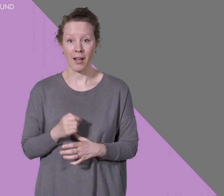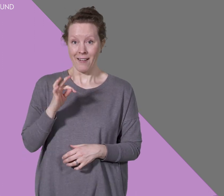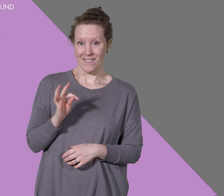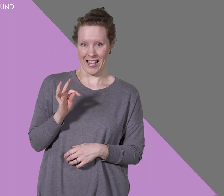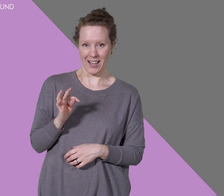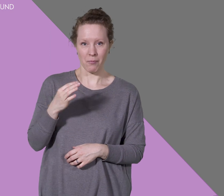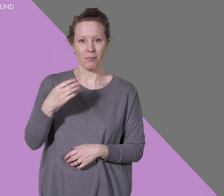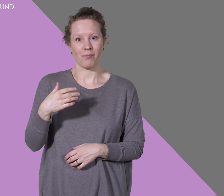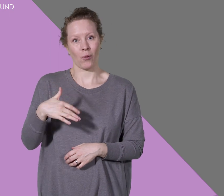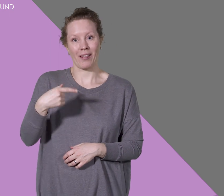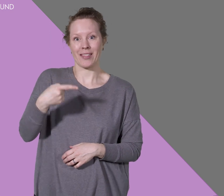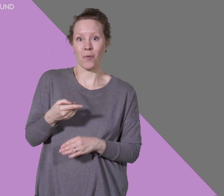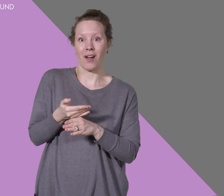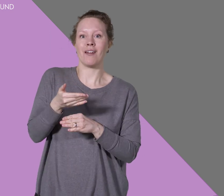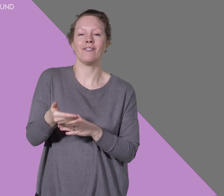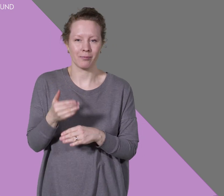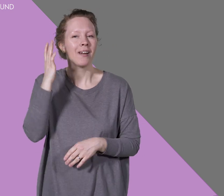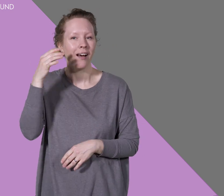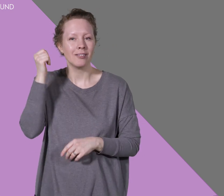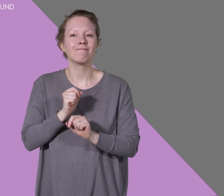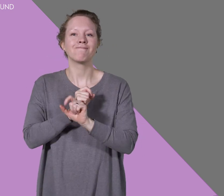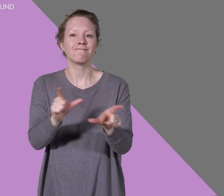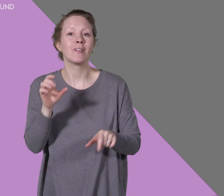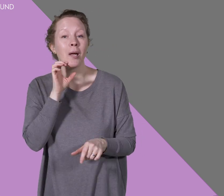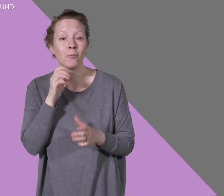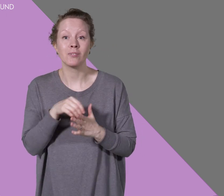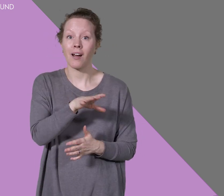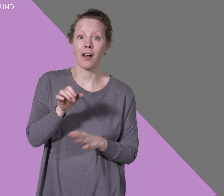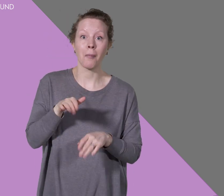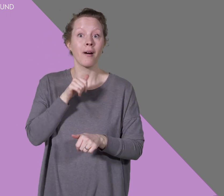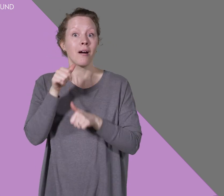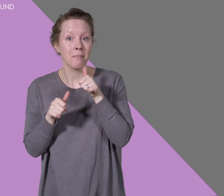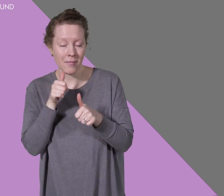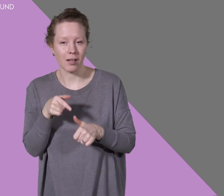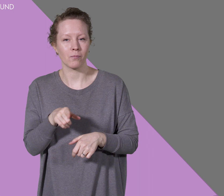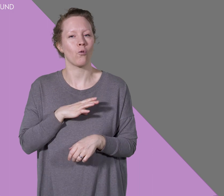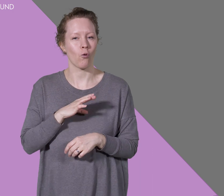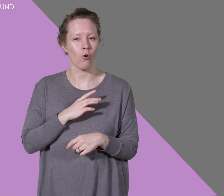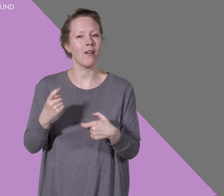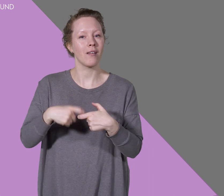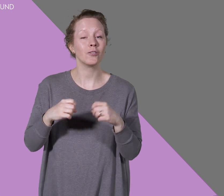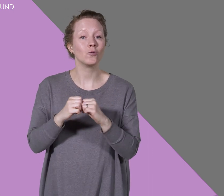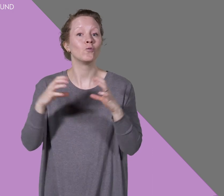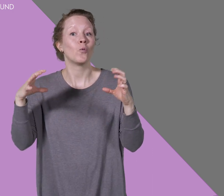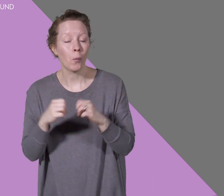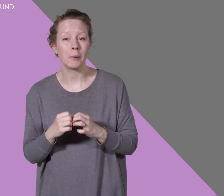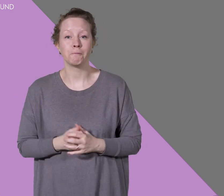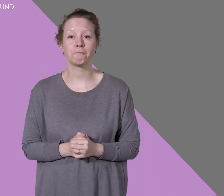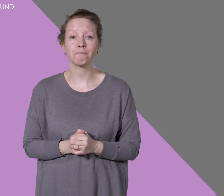Efter klockan 10 på fredagen skickar Aliisa alla dem som anmält sig en zoomlänk, - från vilken man klickar in sig till evenemanget.